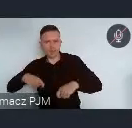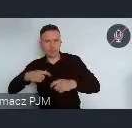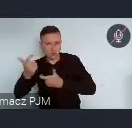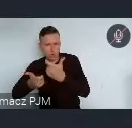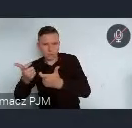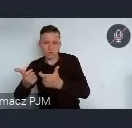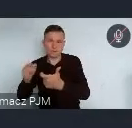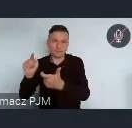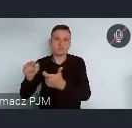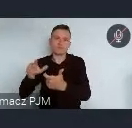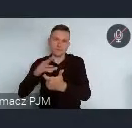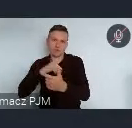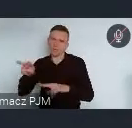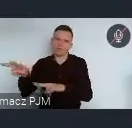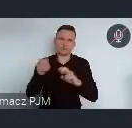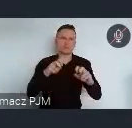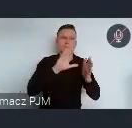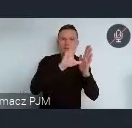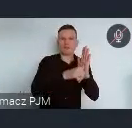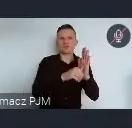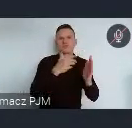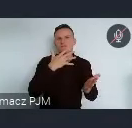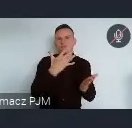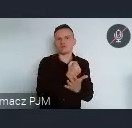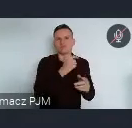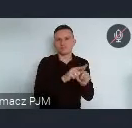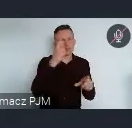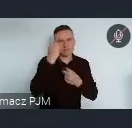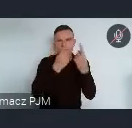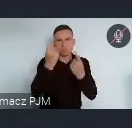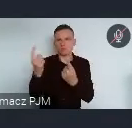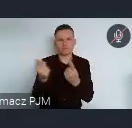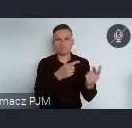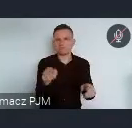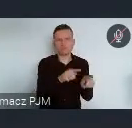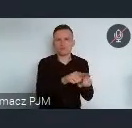Organizacja, jaką nam daje członkostwo w Lokalnej Grupie Działania